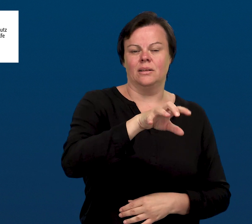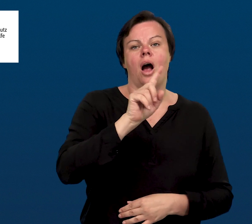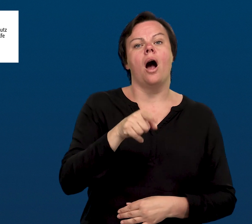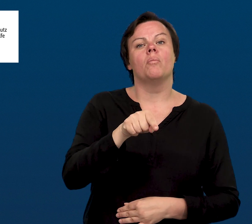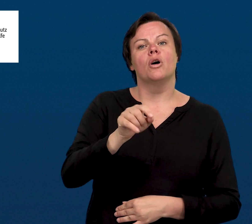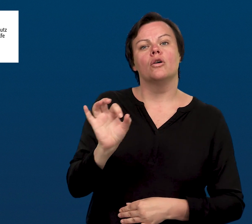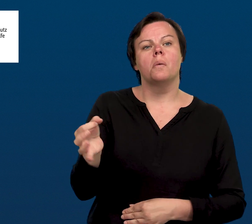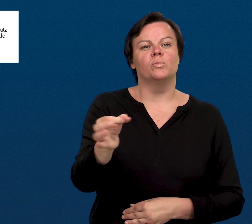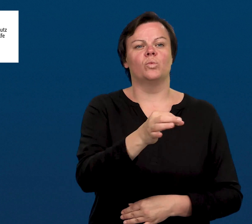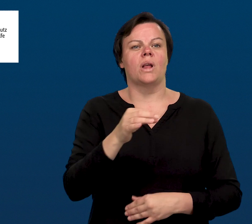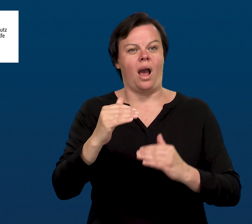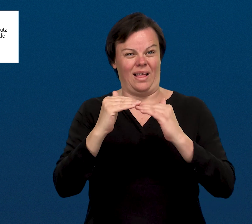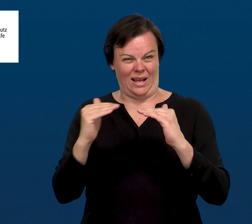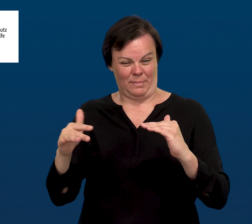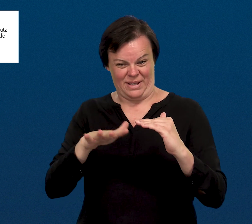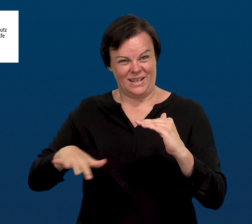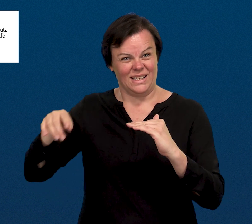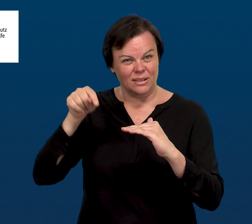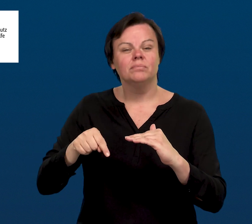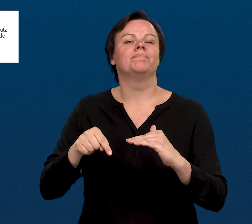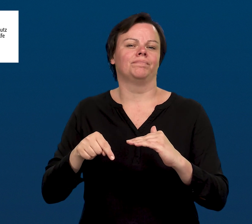und auf kommunaler Ebene